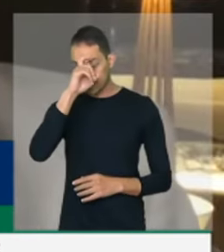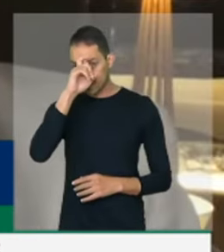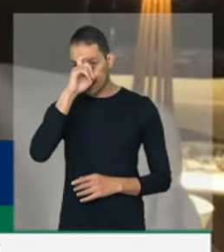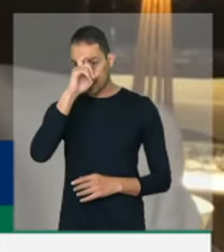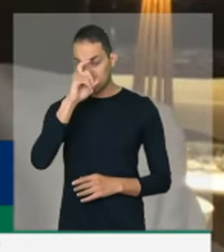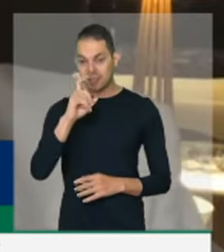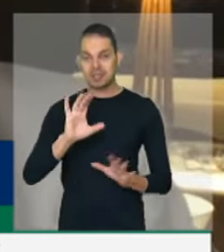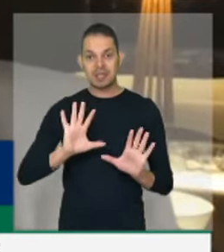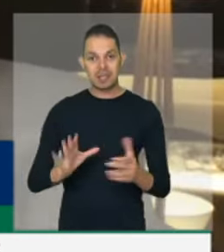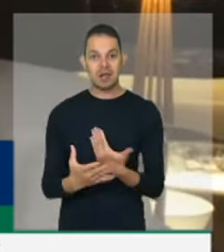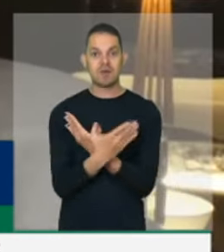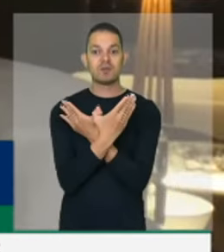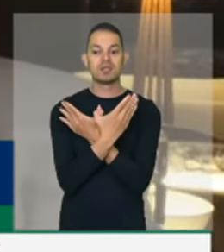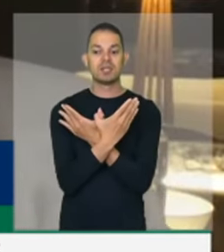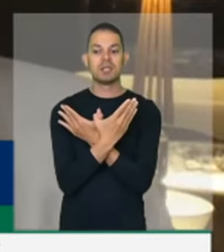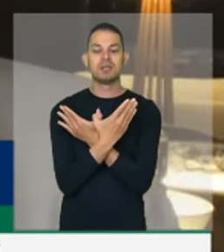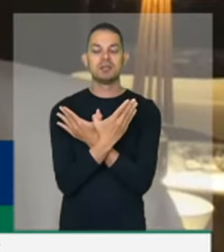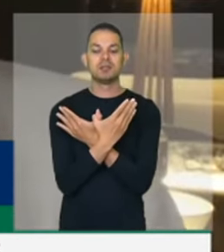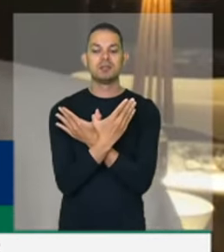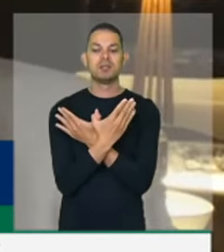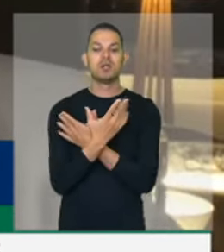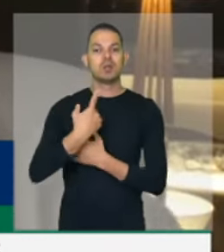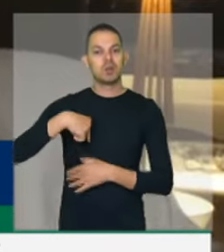INFORMAÇÃO PARA O MINISTÉRIO DA DEFESA QUE HÁ